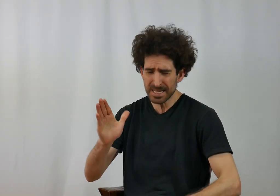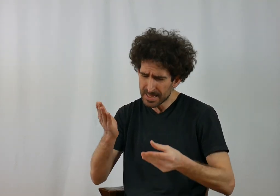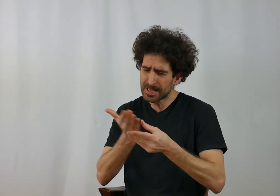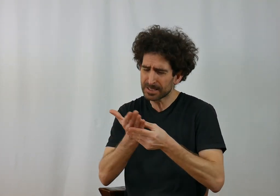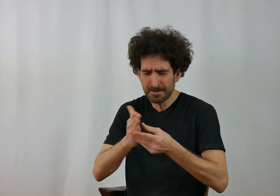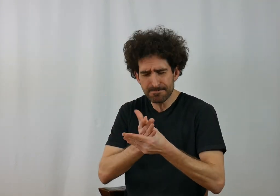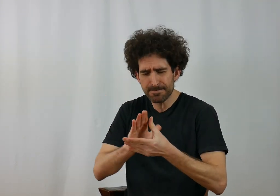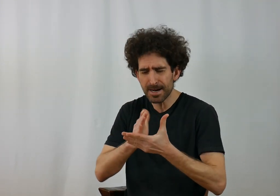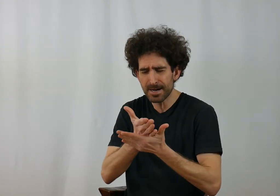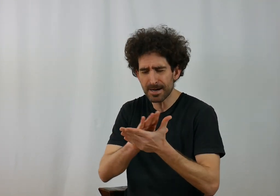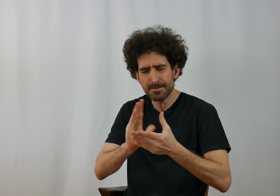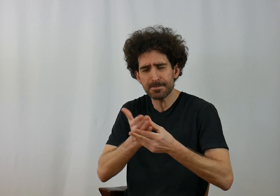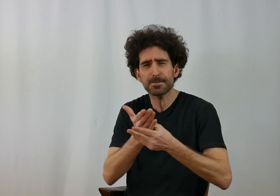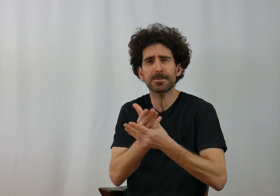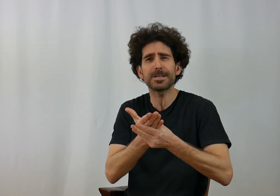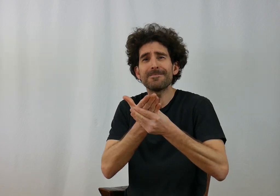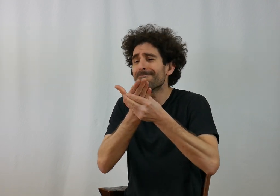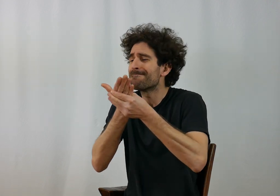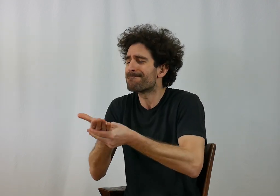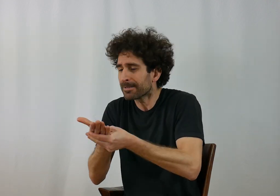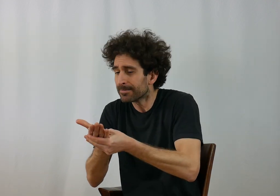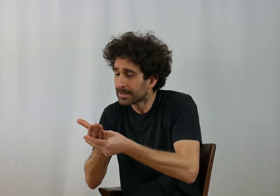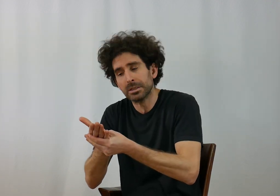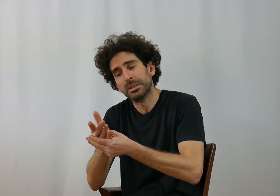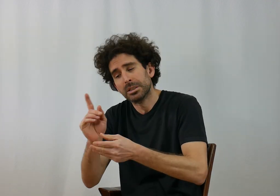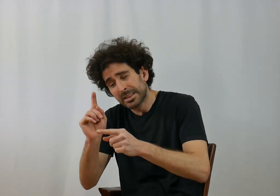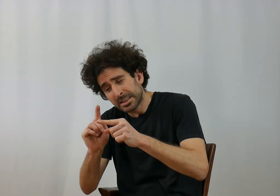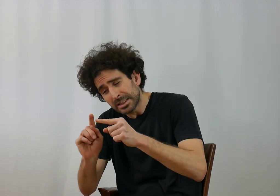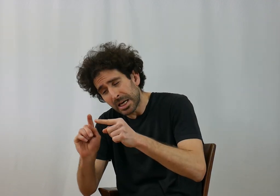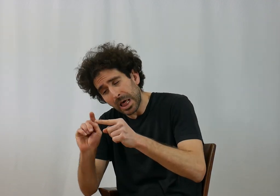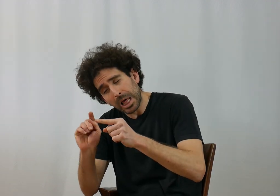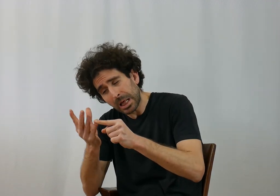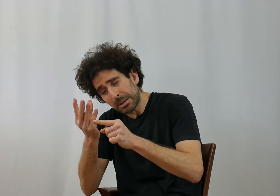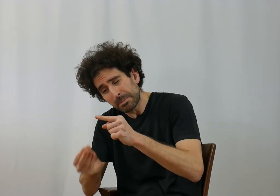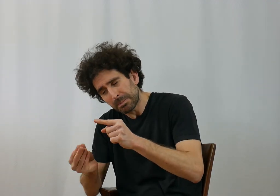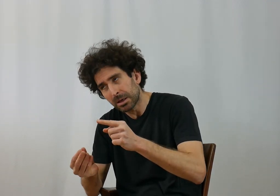On prépare un dossier, on le dépose et un détail manque.